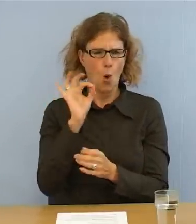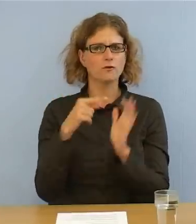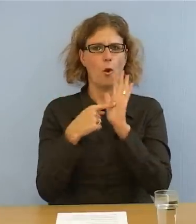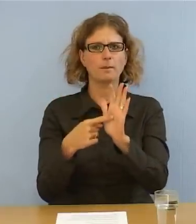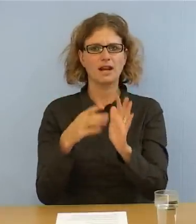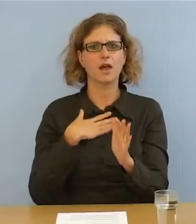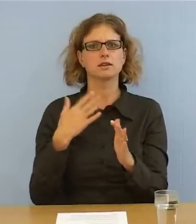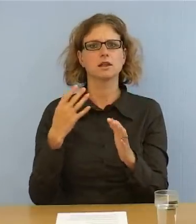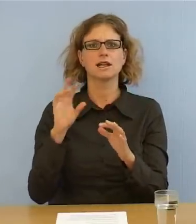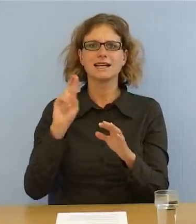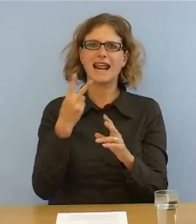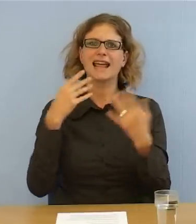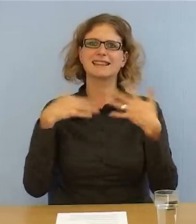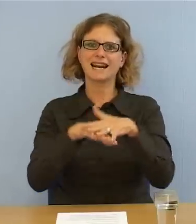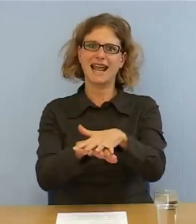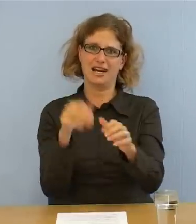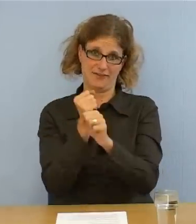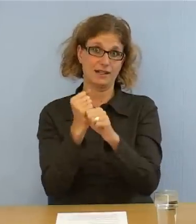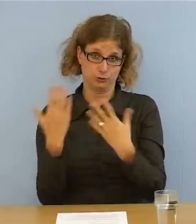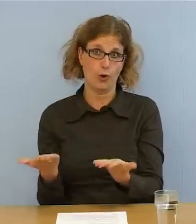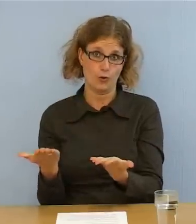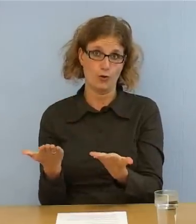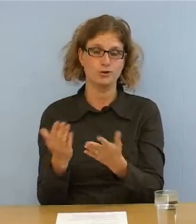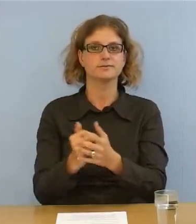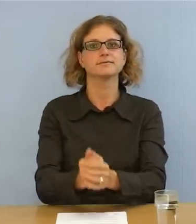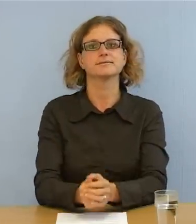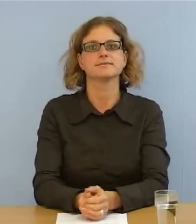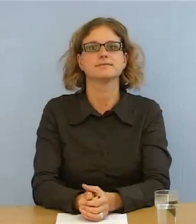Dit is een mooi voorbeeld dat reïntegreren werkt!